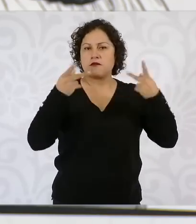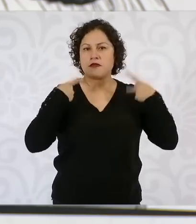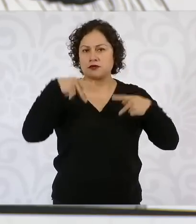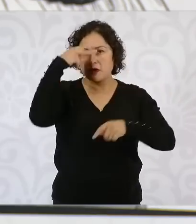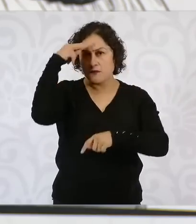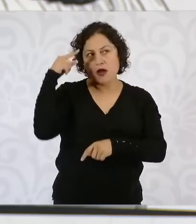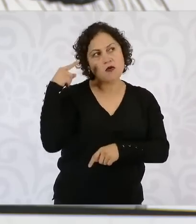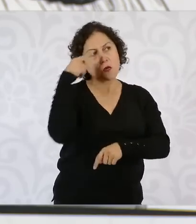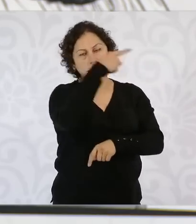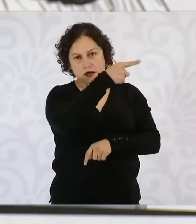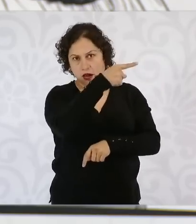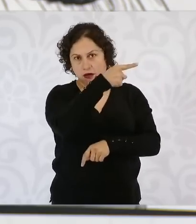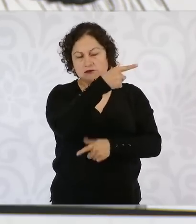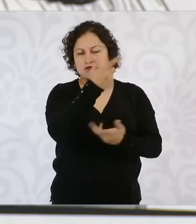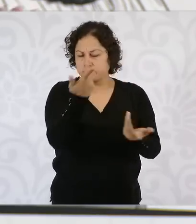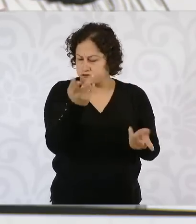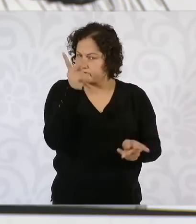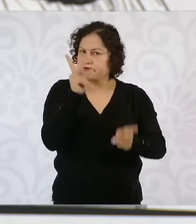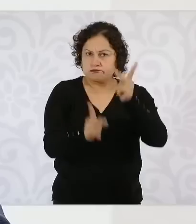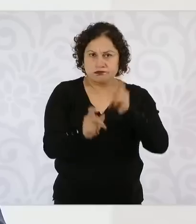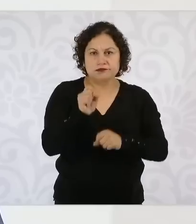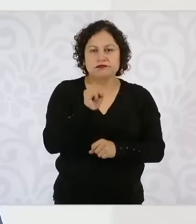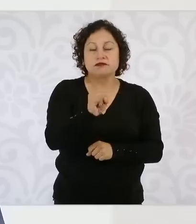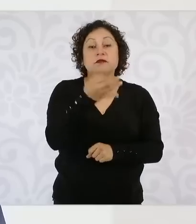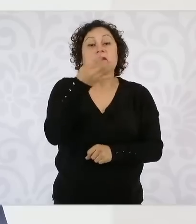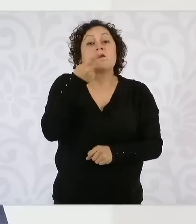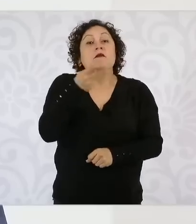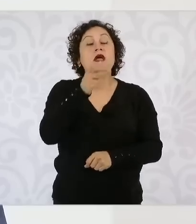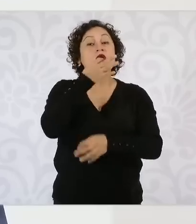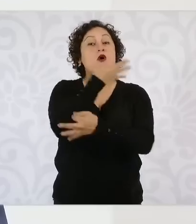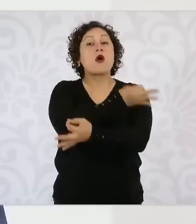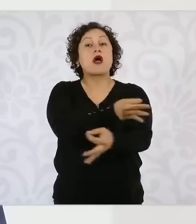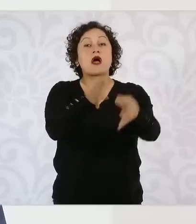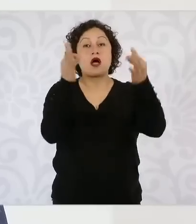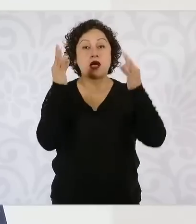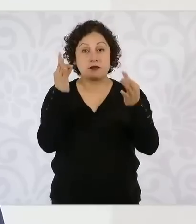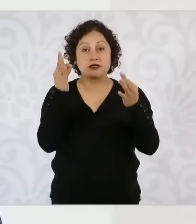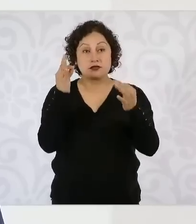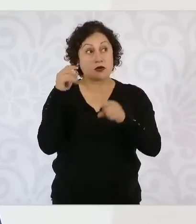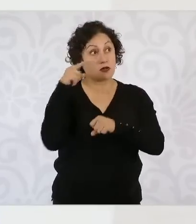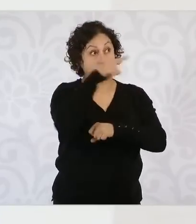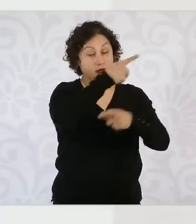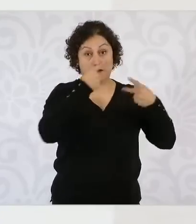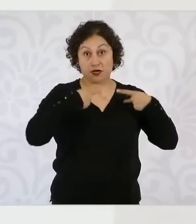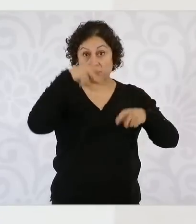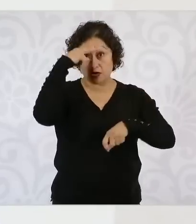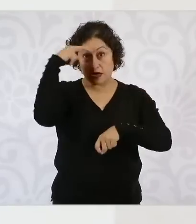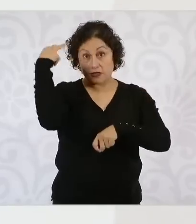por encima de cualquier cosa no solamente porque es la obligación de la presidenta defender a los